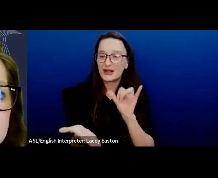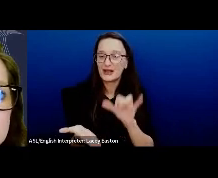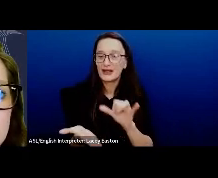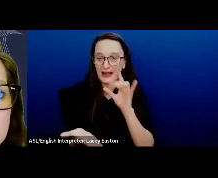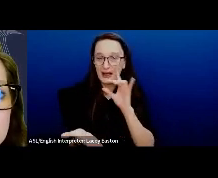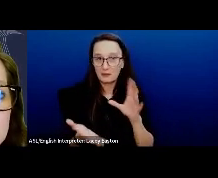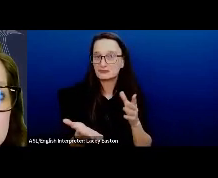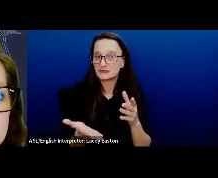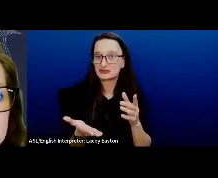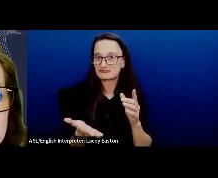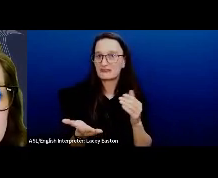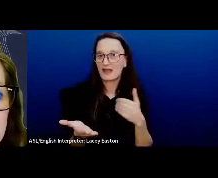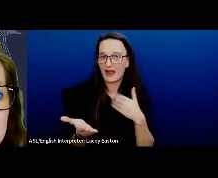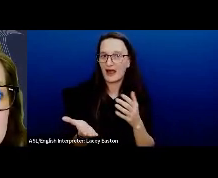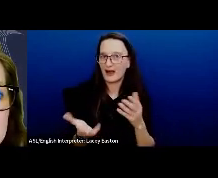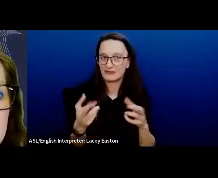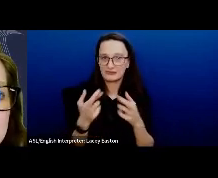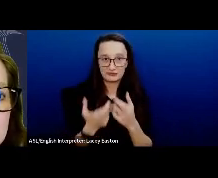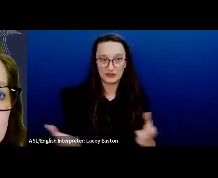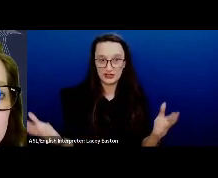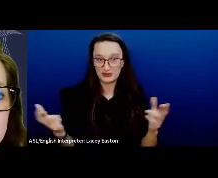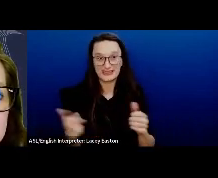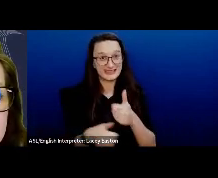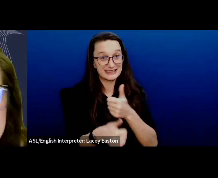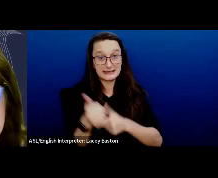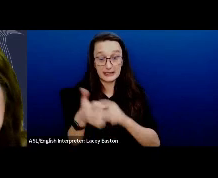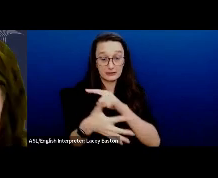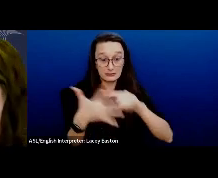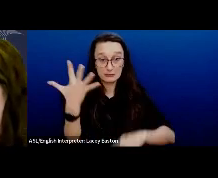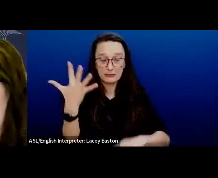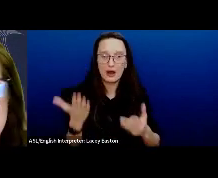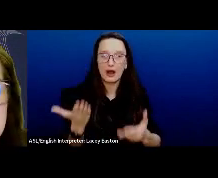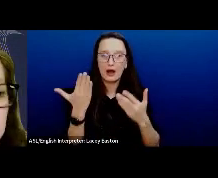estos grupos ofrecen recursos de capacitación y orientación para familias de estudiantes con